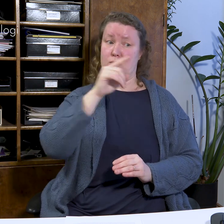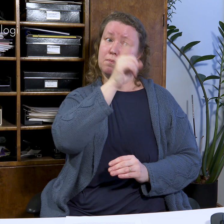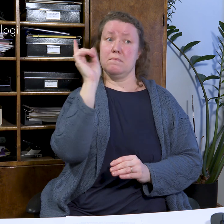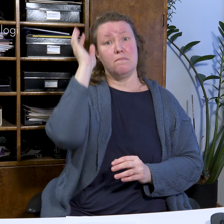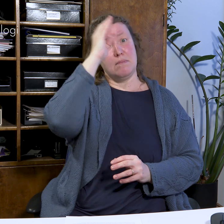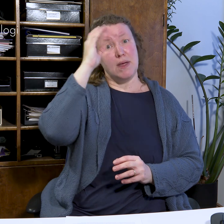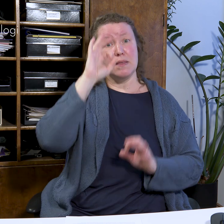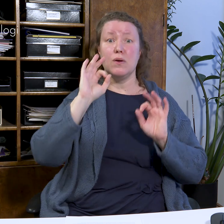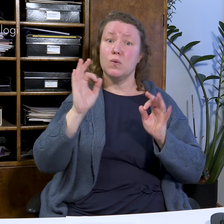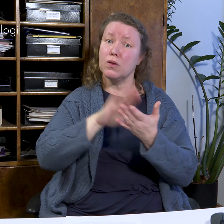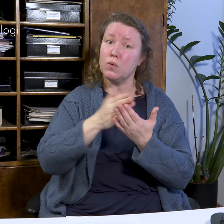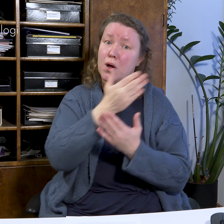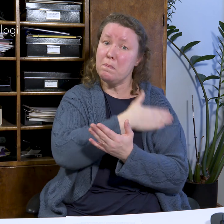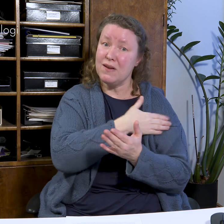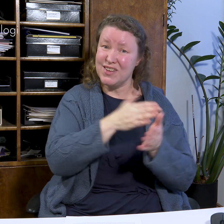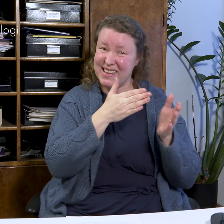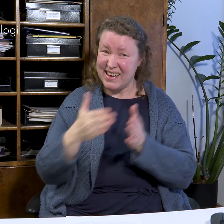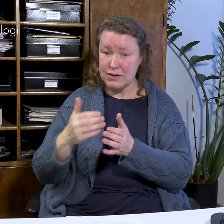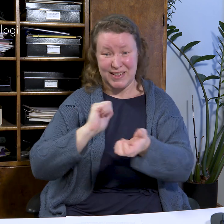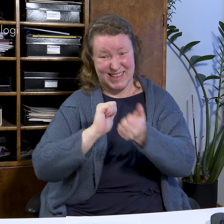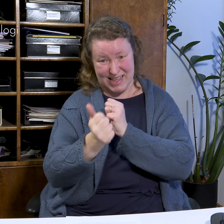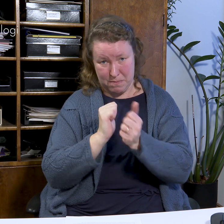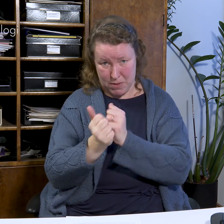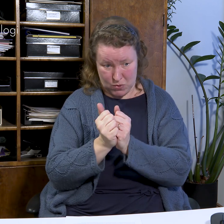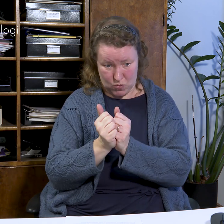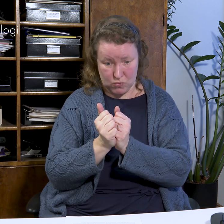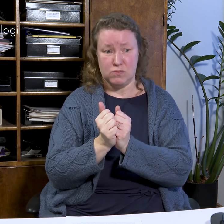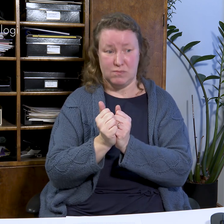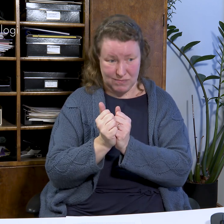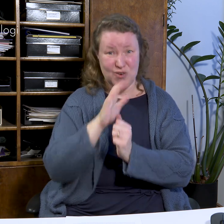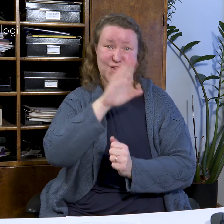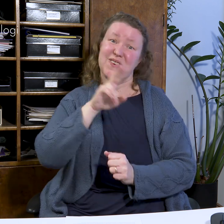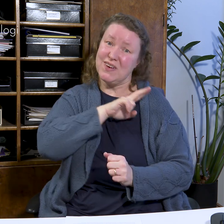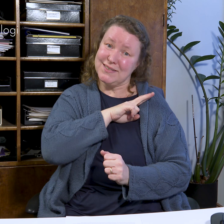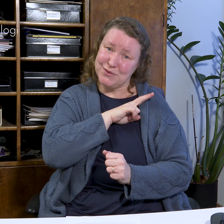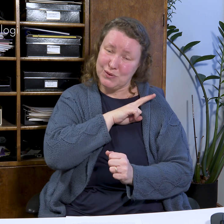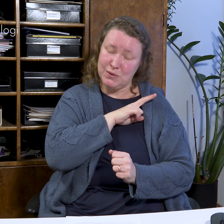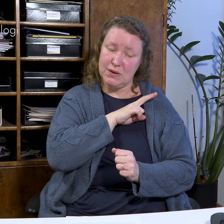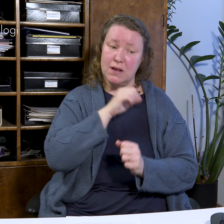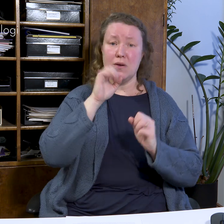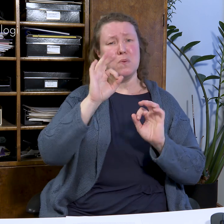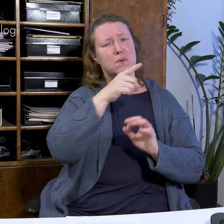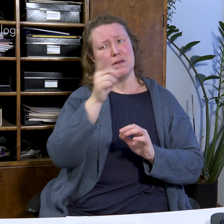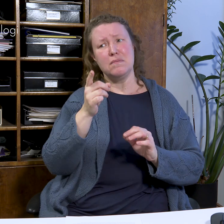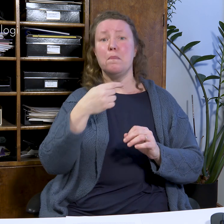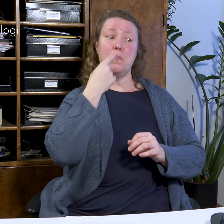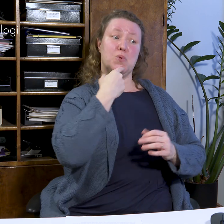jossa muistutettiin, ettei vammaisten tulkkauspalvelua voi kilpailuttaa -